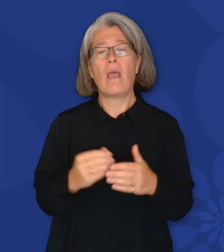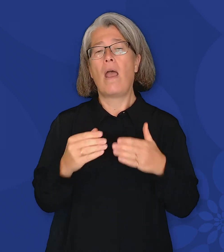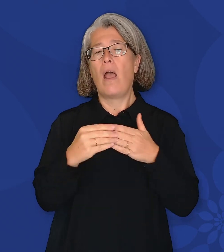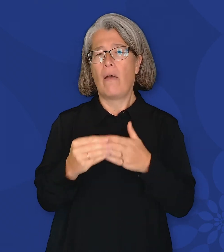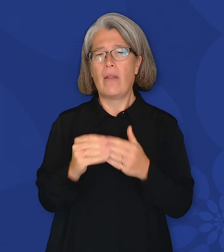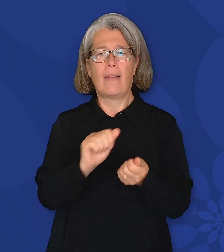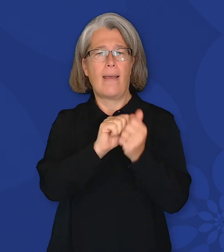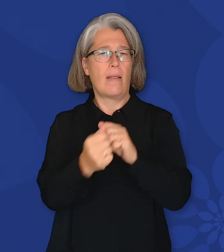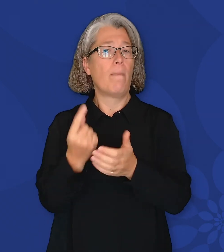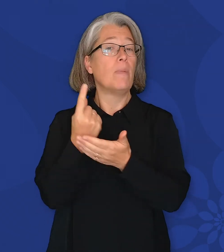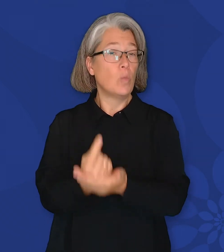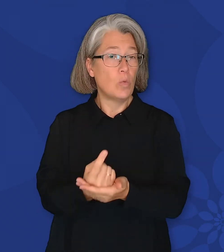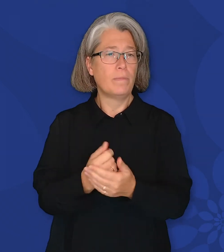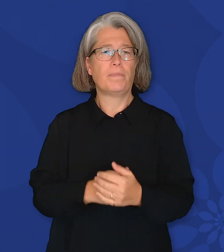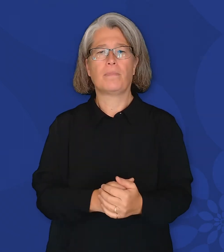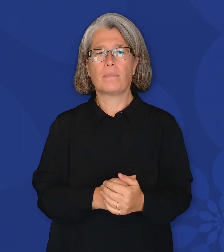Handledningen stärks.